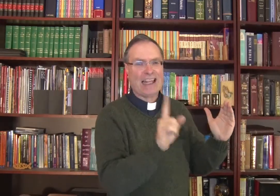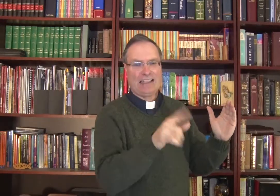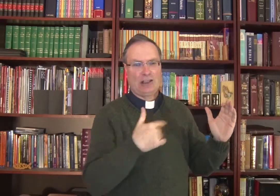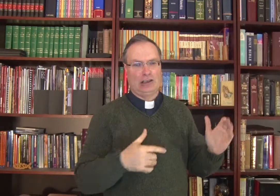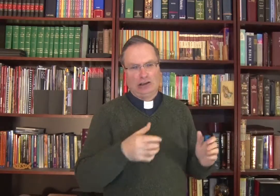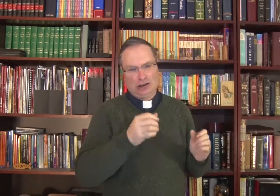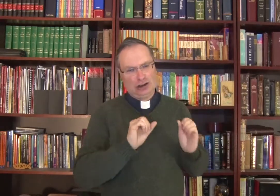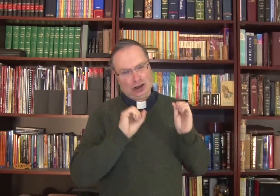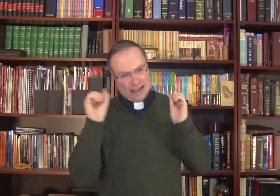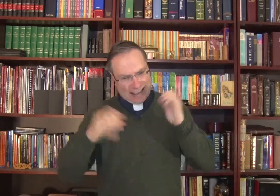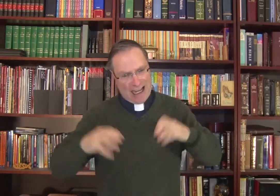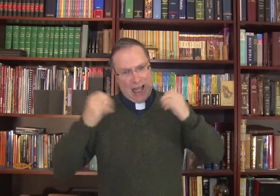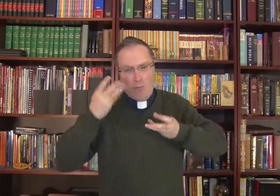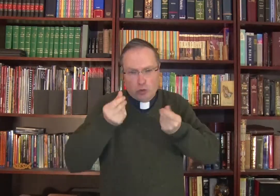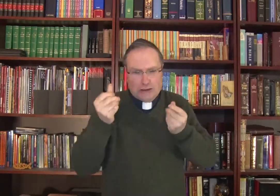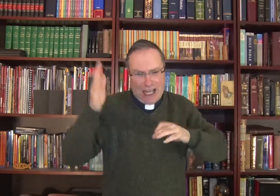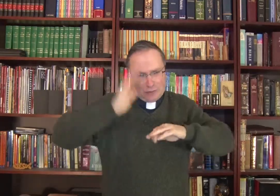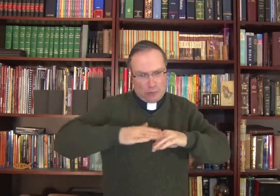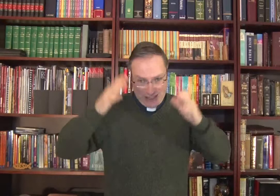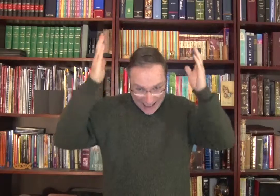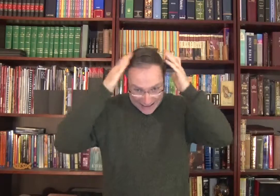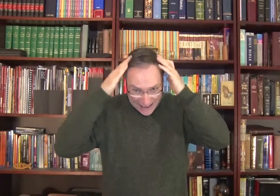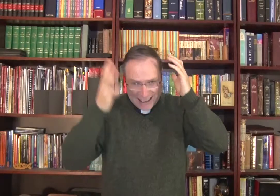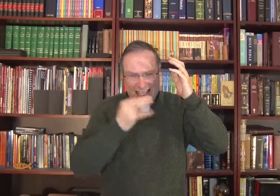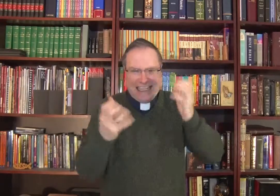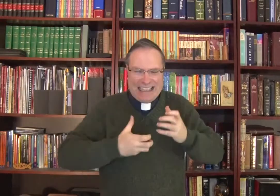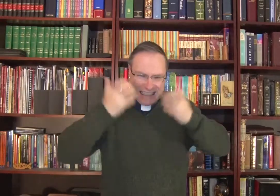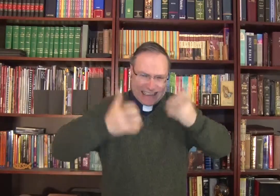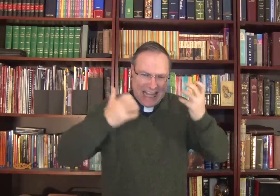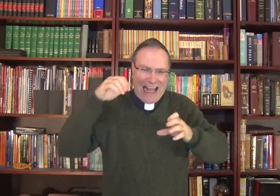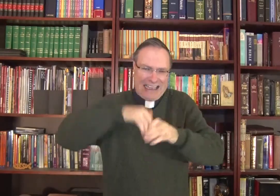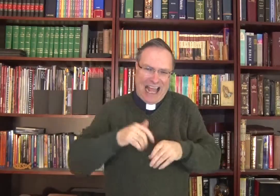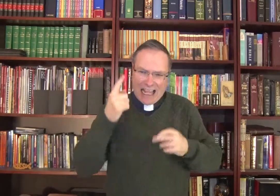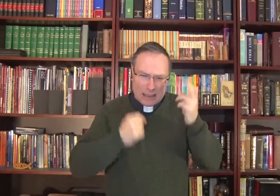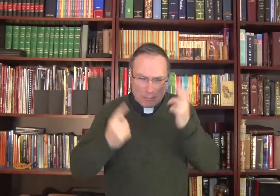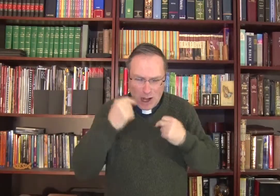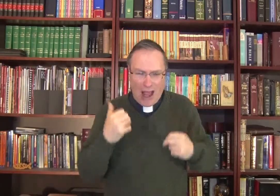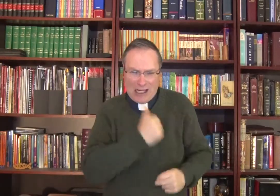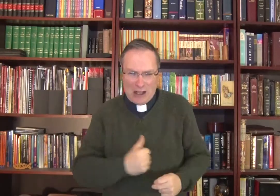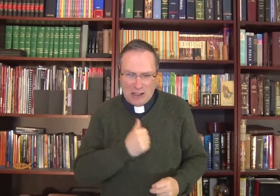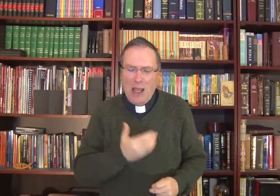Ils se jetaient de la poussière sur la tête et ils criaient, dans les pleurs et le deuil: